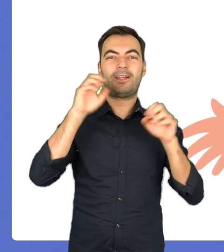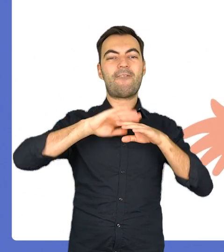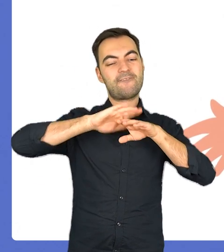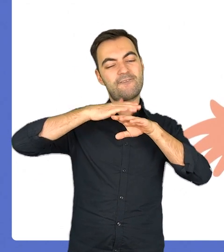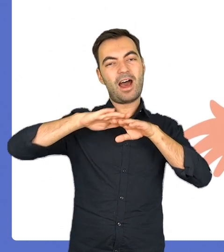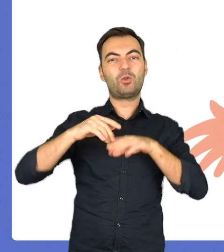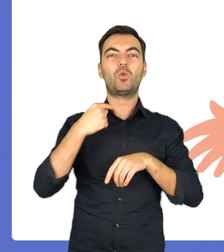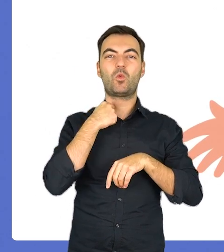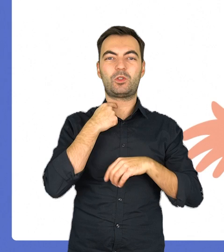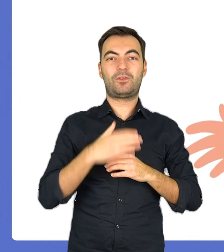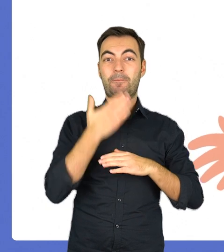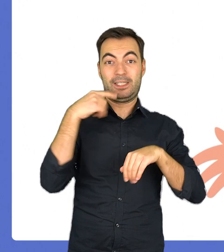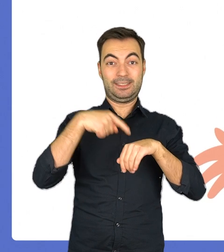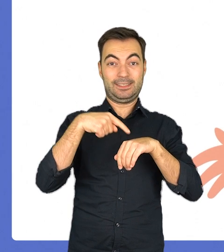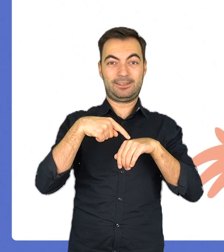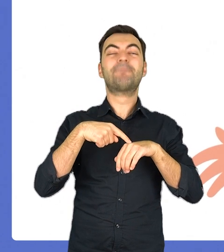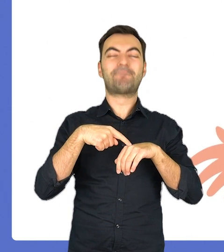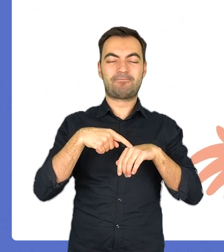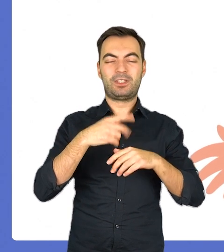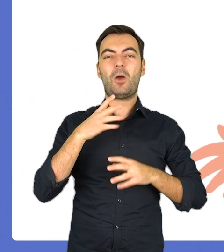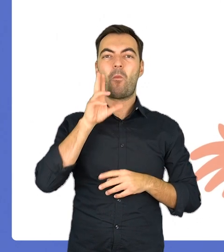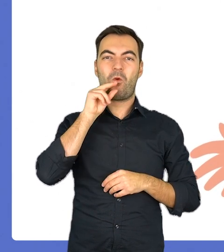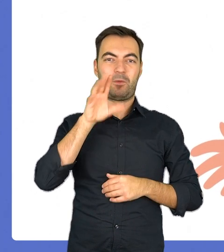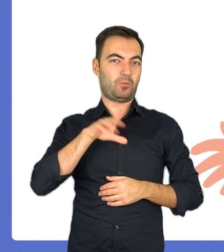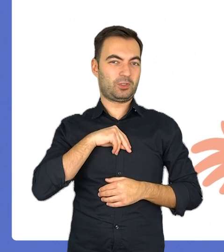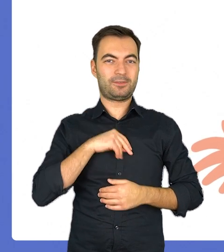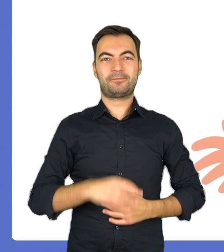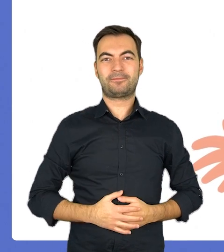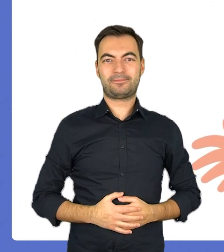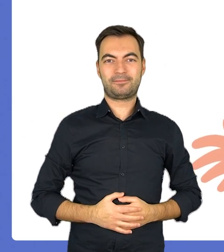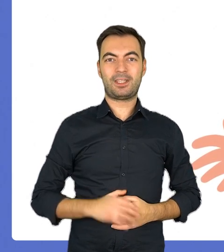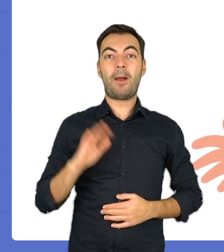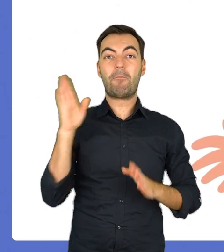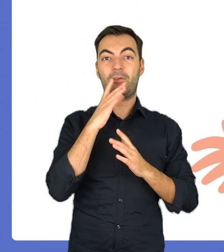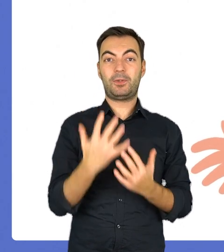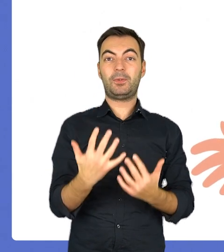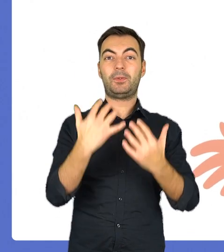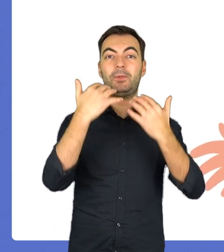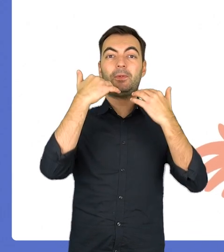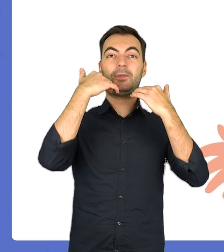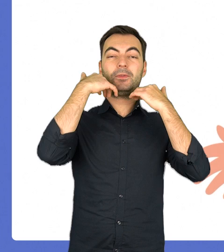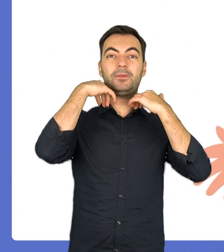zwane fałdy głosowe dzięki którym możemy mówić. Gdy wdychamy powietrze przepływa